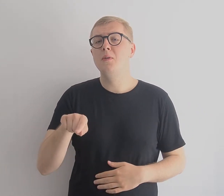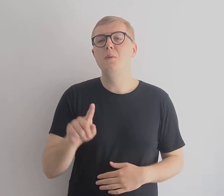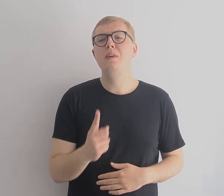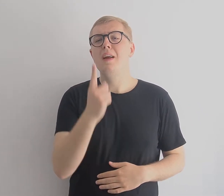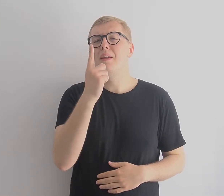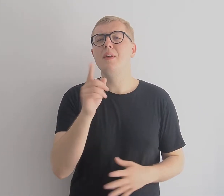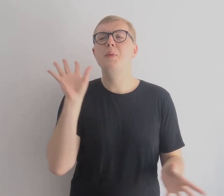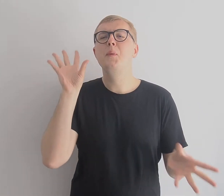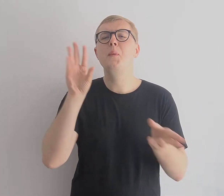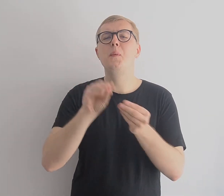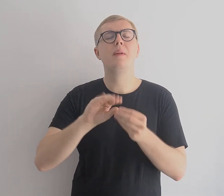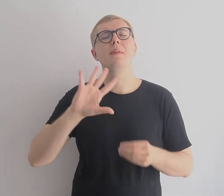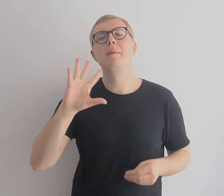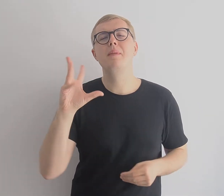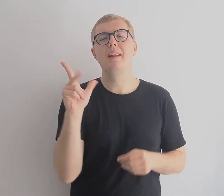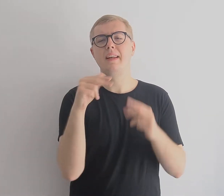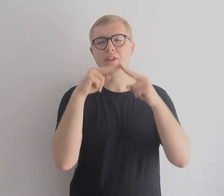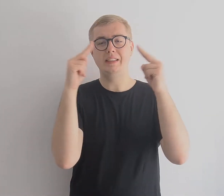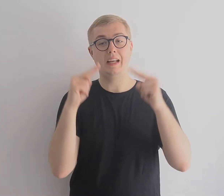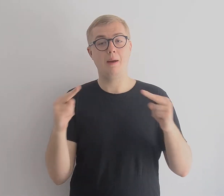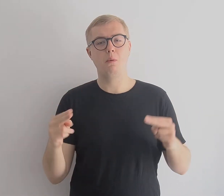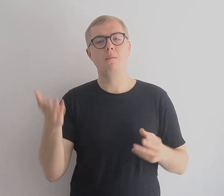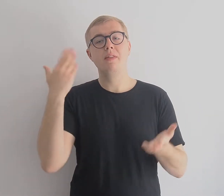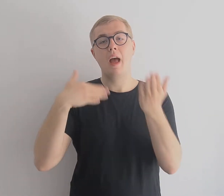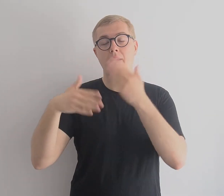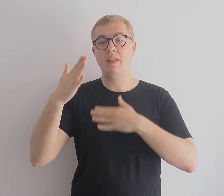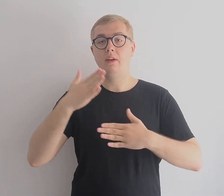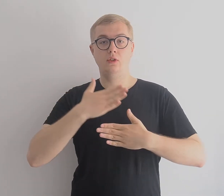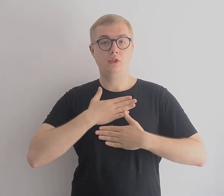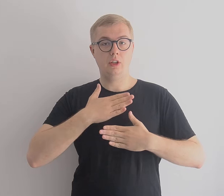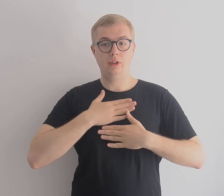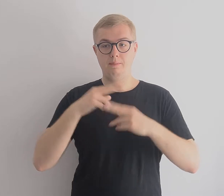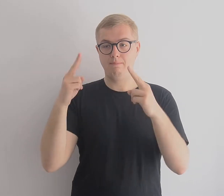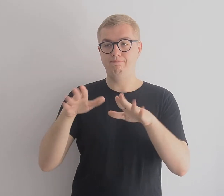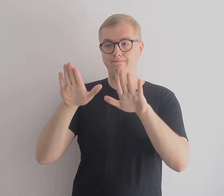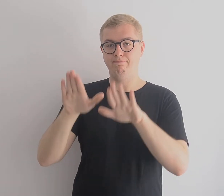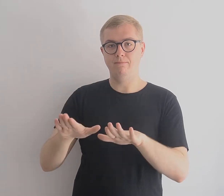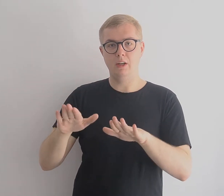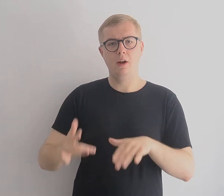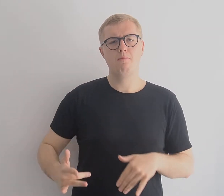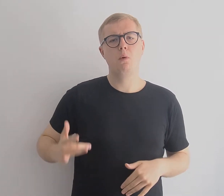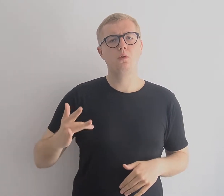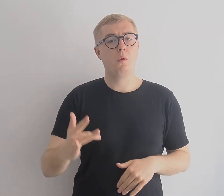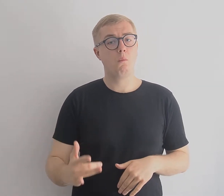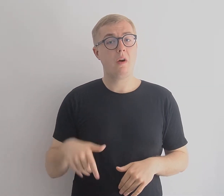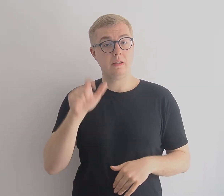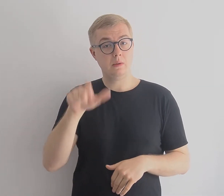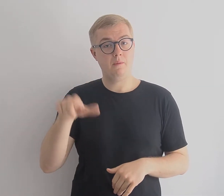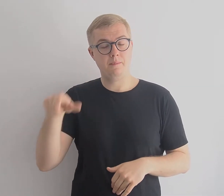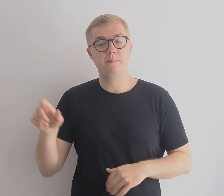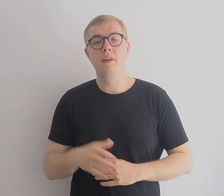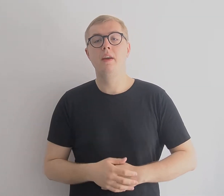To jeden z najpiękniejszych zamków, dawnych siedzib możnowładczych.